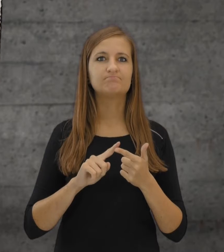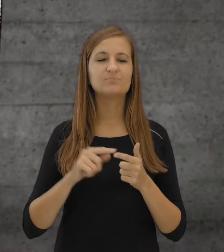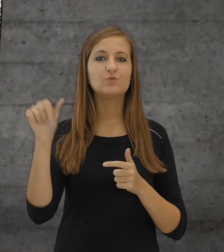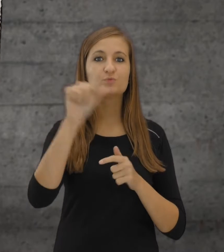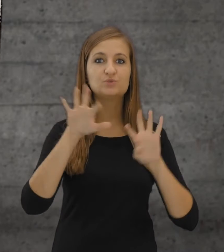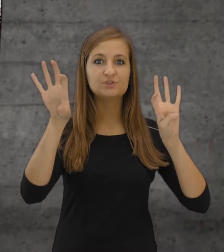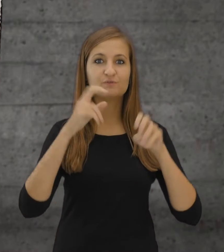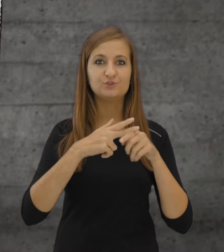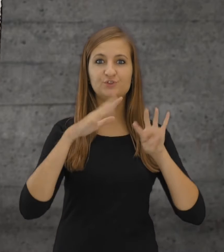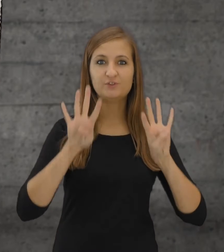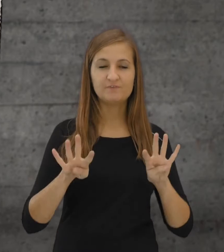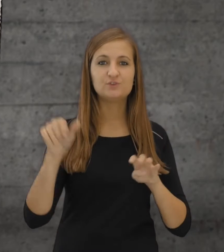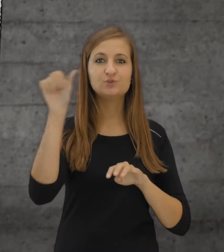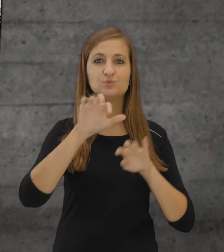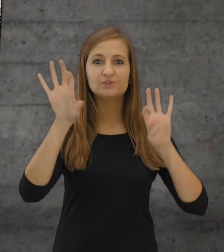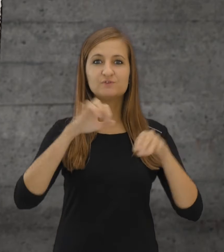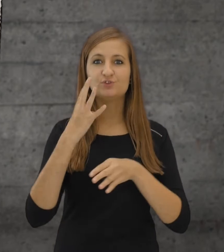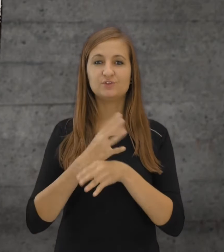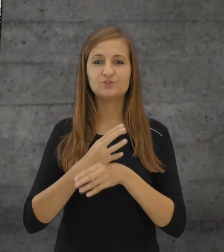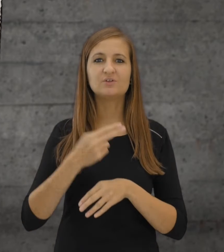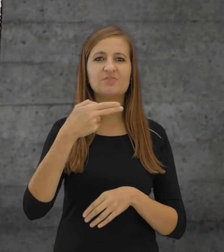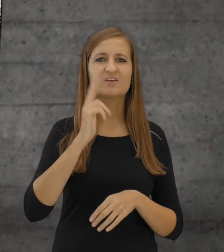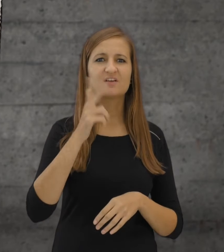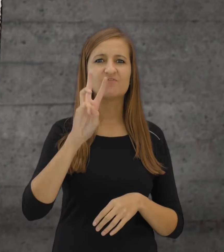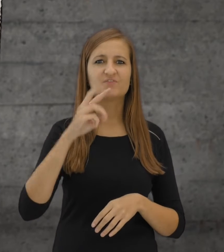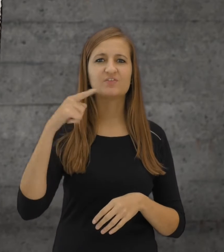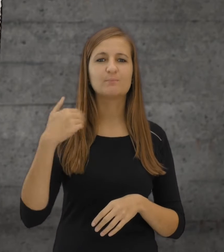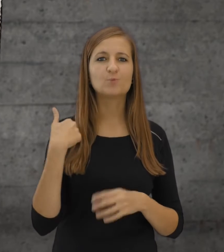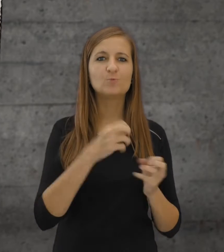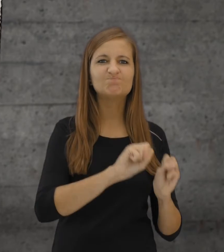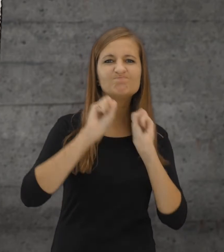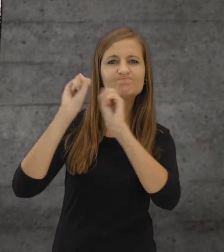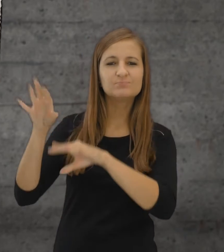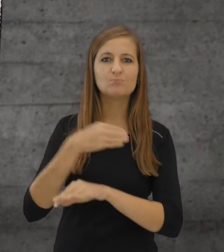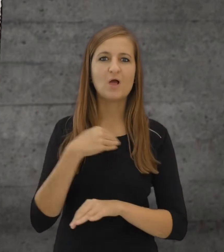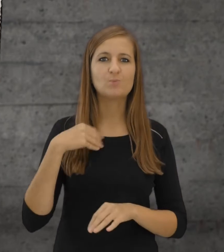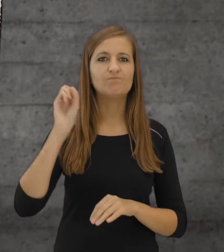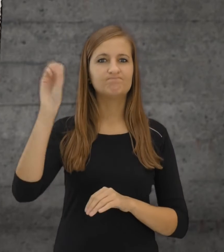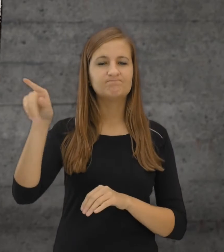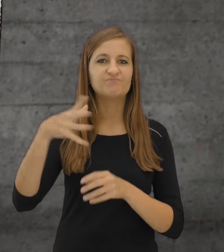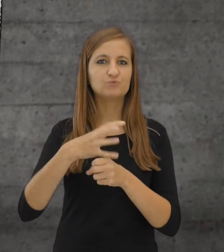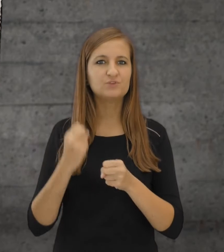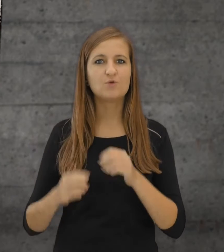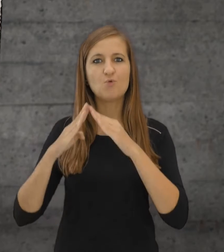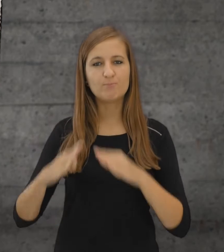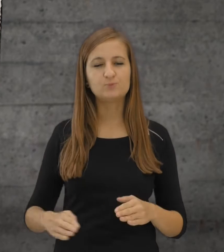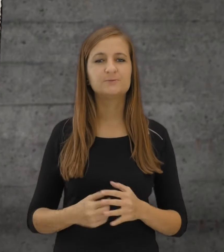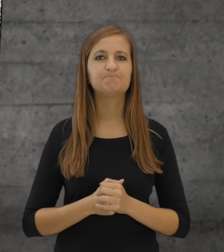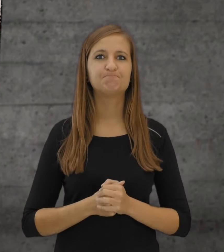Polacy wywiezieni przez NKWD w 1939 i 1940 roku do więzień i obozów.